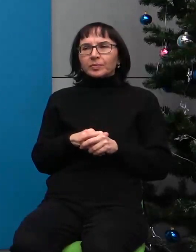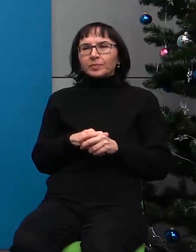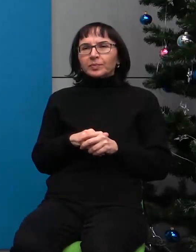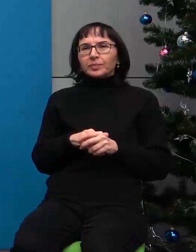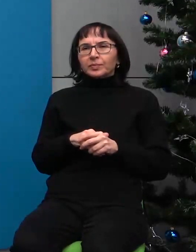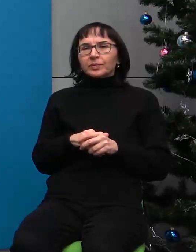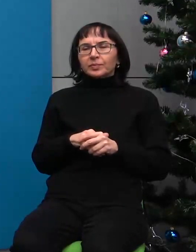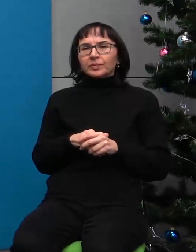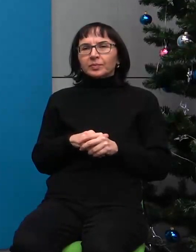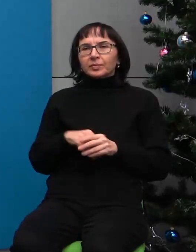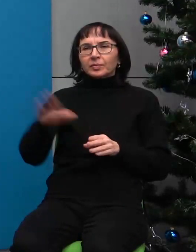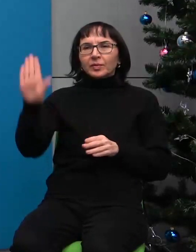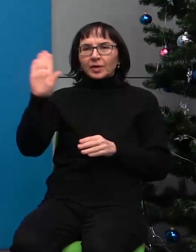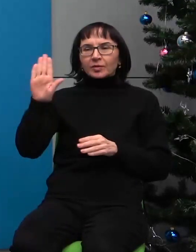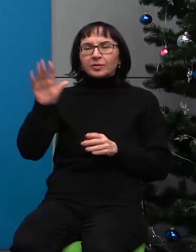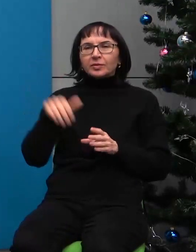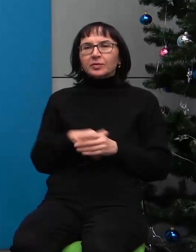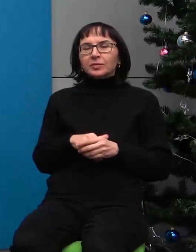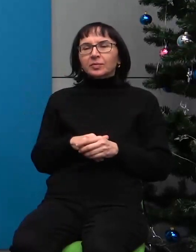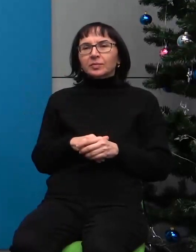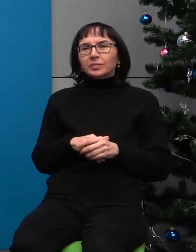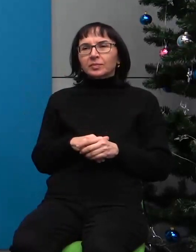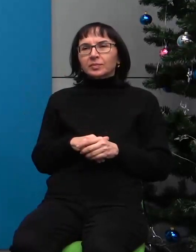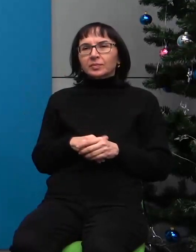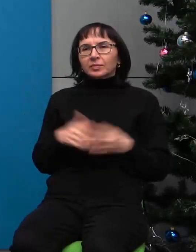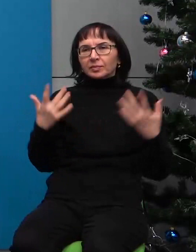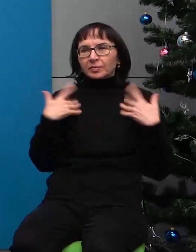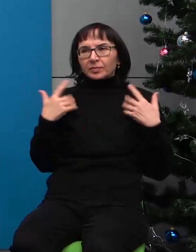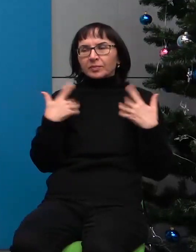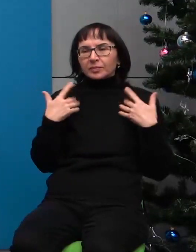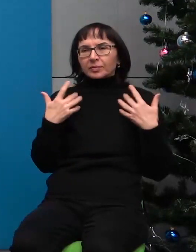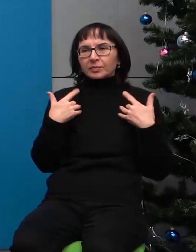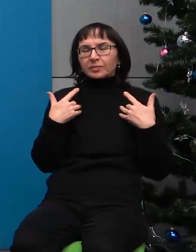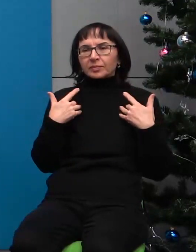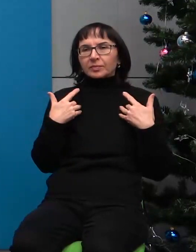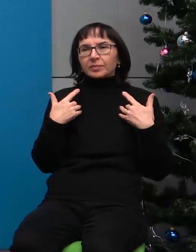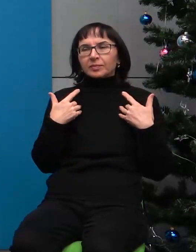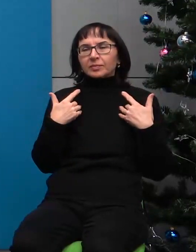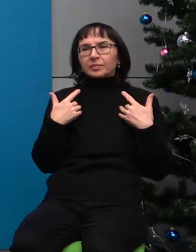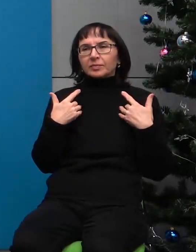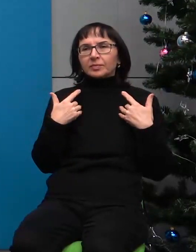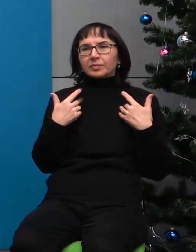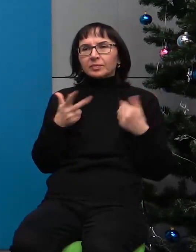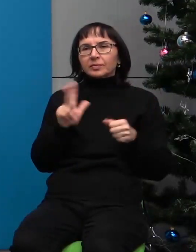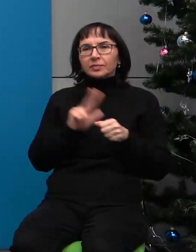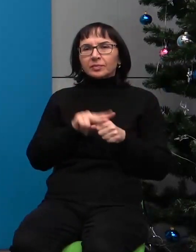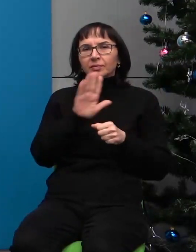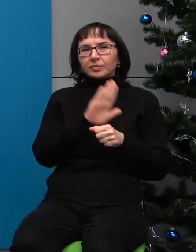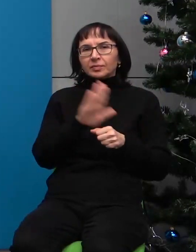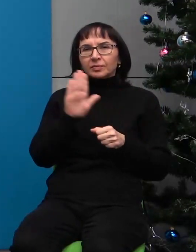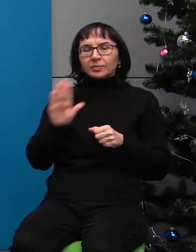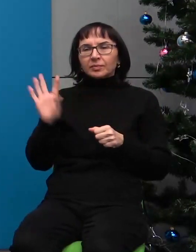Naziści. Ci żyjący naziści, którzy mają swoje tajne organizacje,